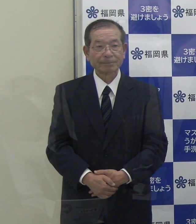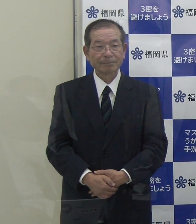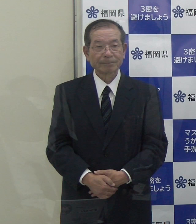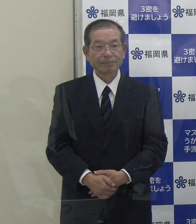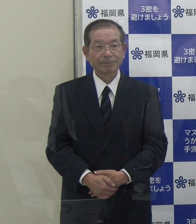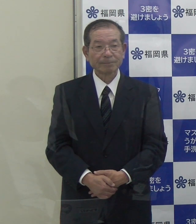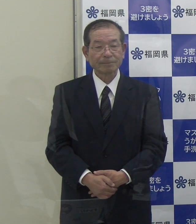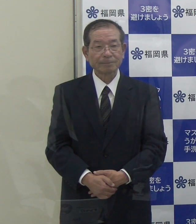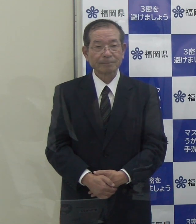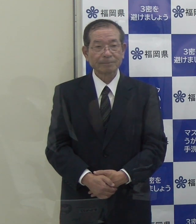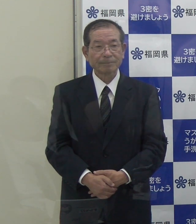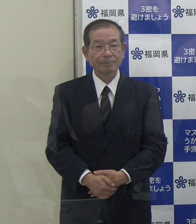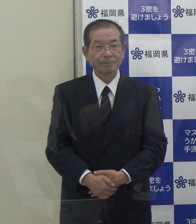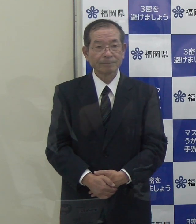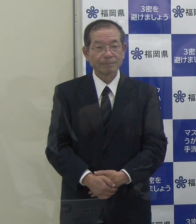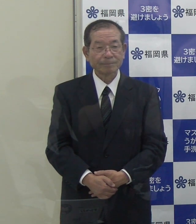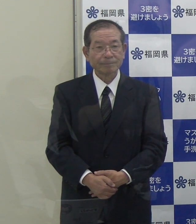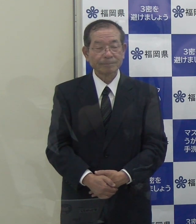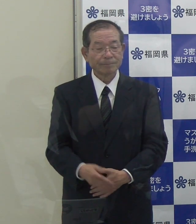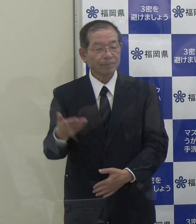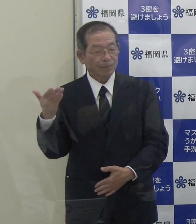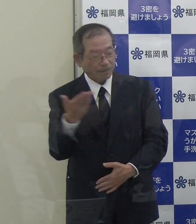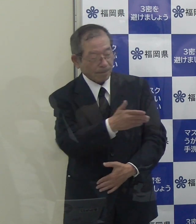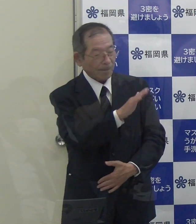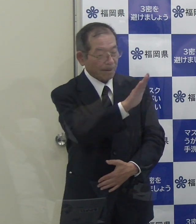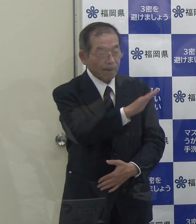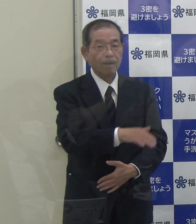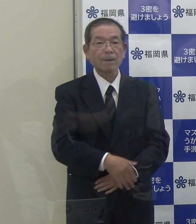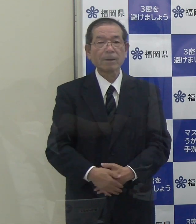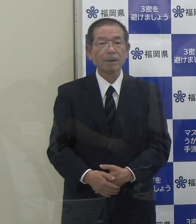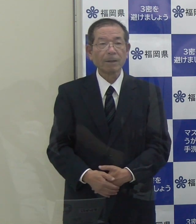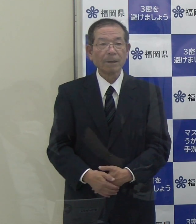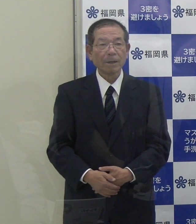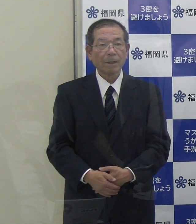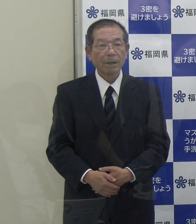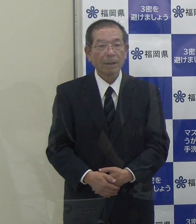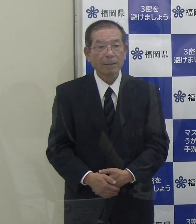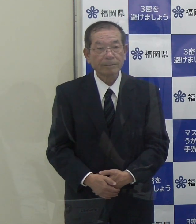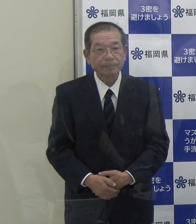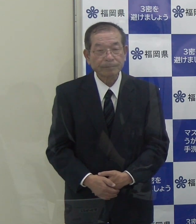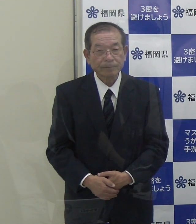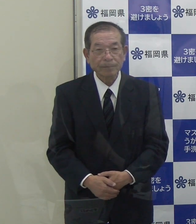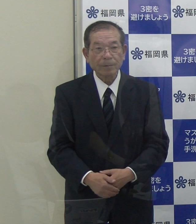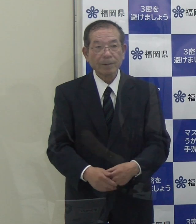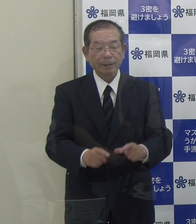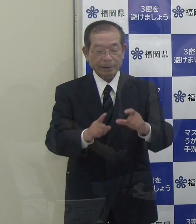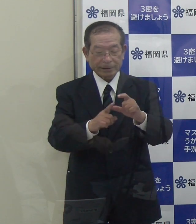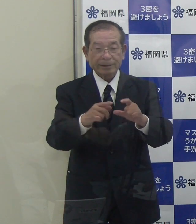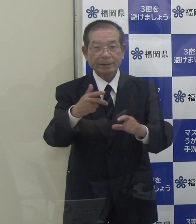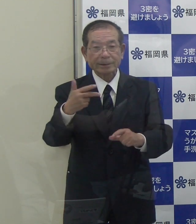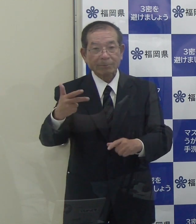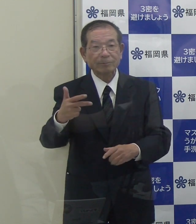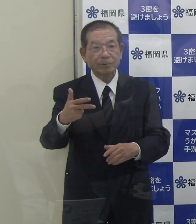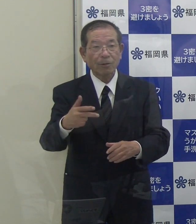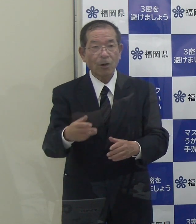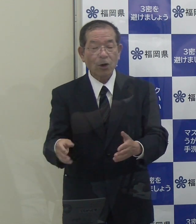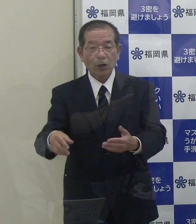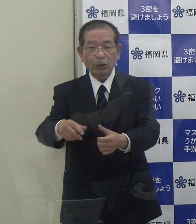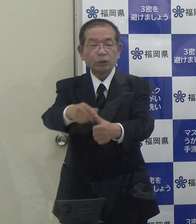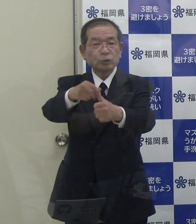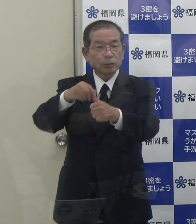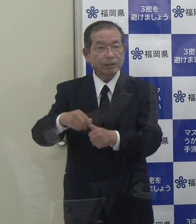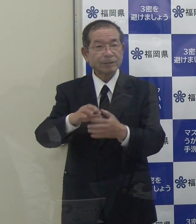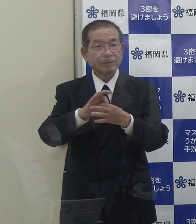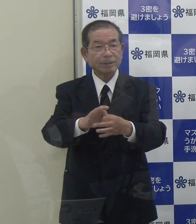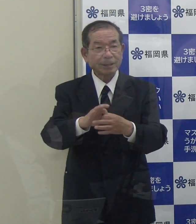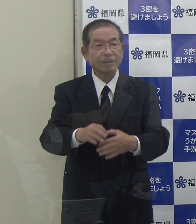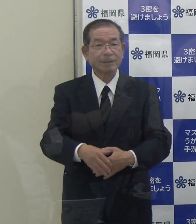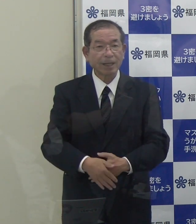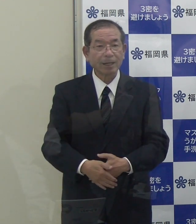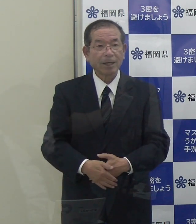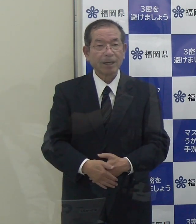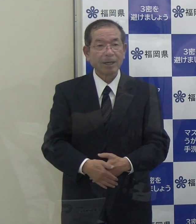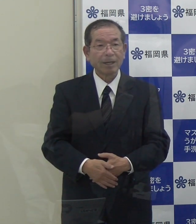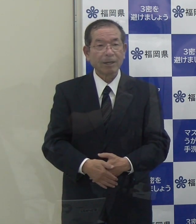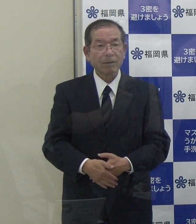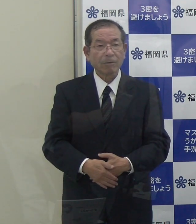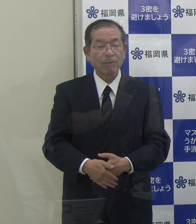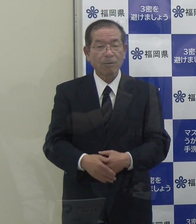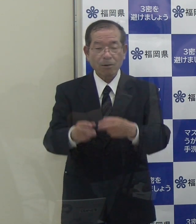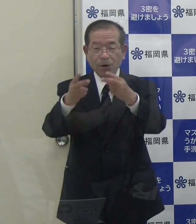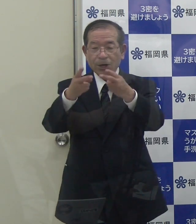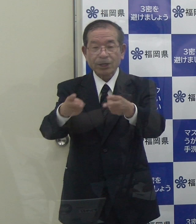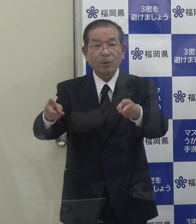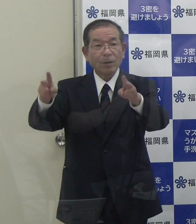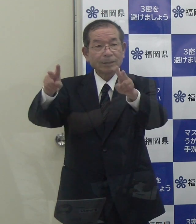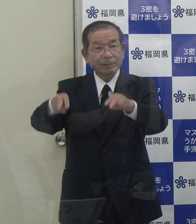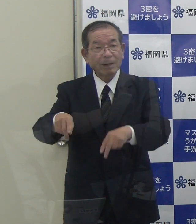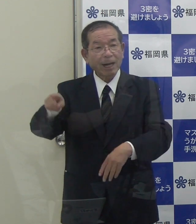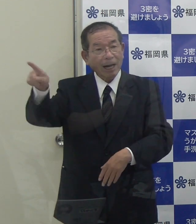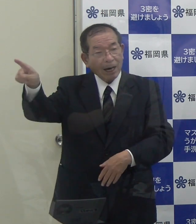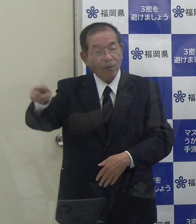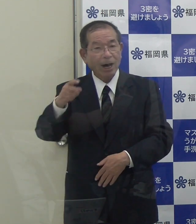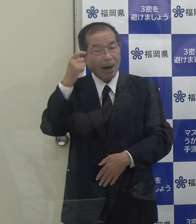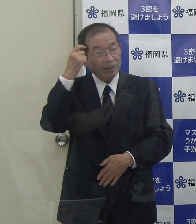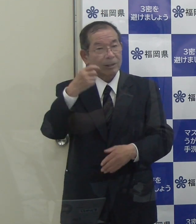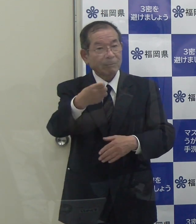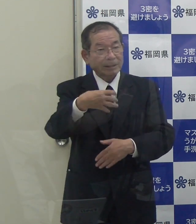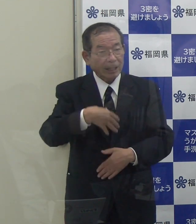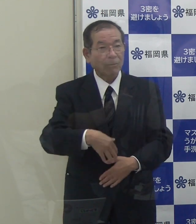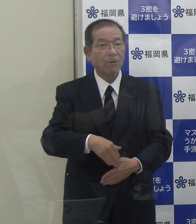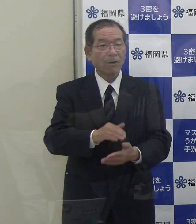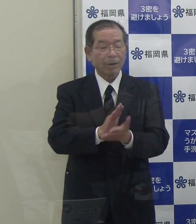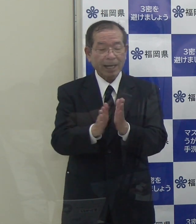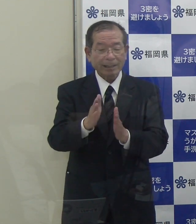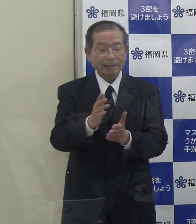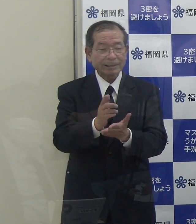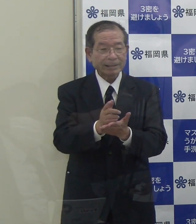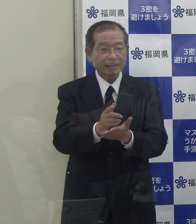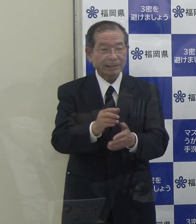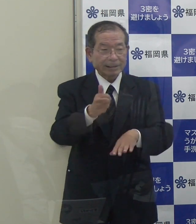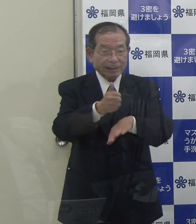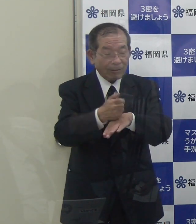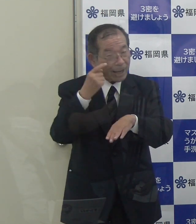（西日本新聞）Ｇ７の誘致について、先般、報道で政府が広島市を有力に検討しているとありましたけれども、知事の受け止めをお願いできますか。